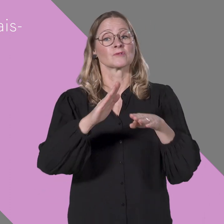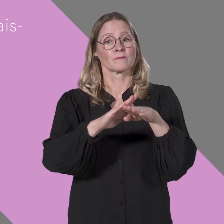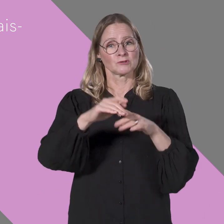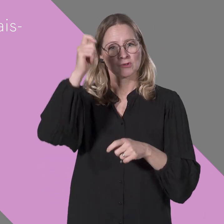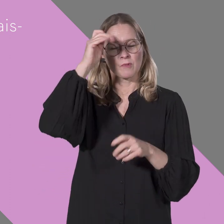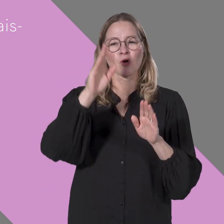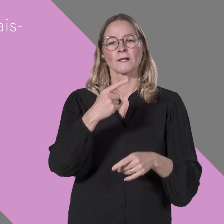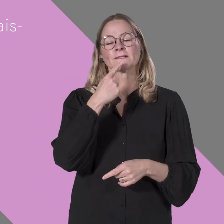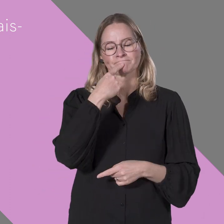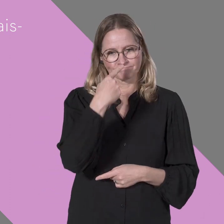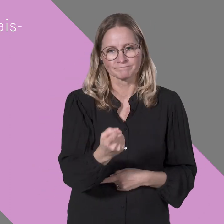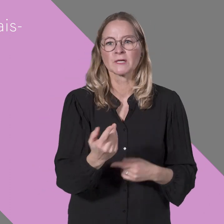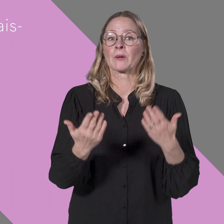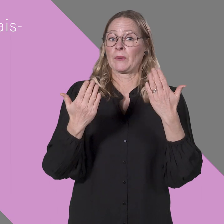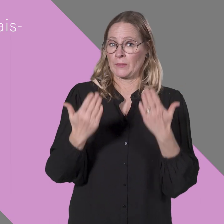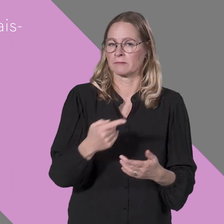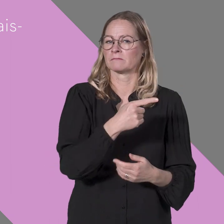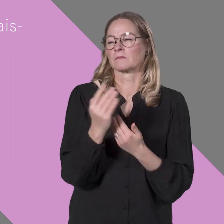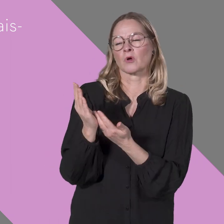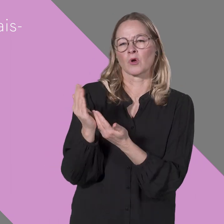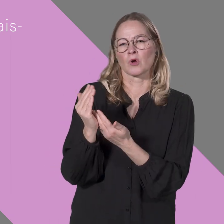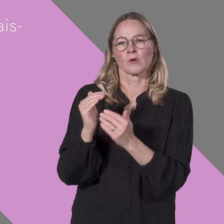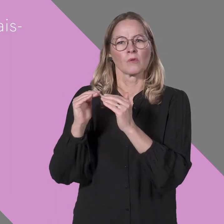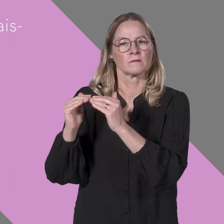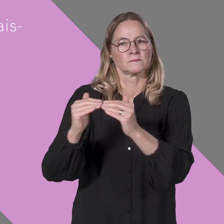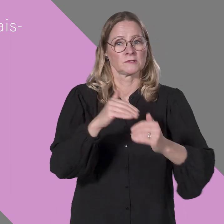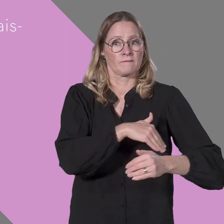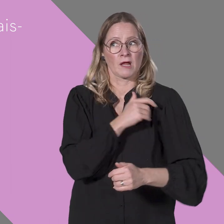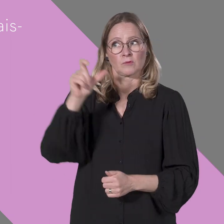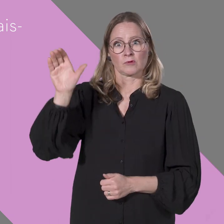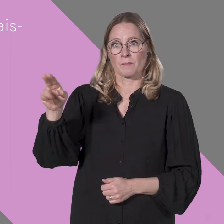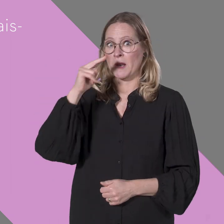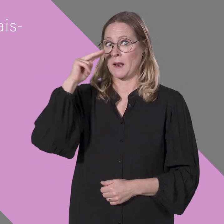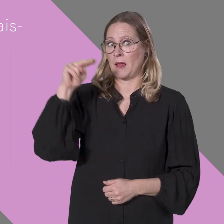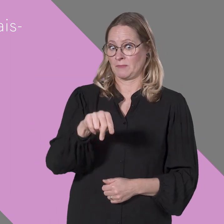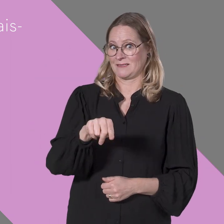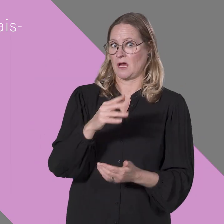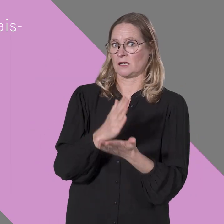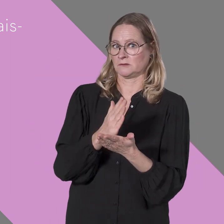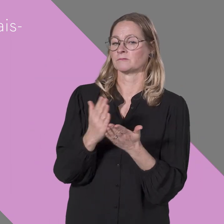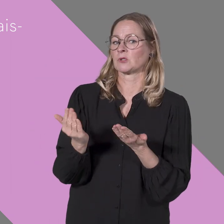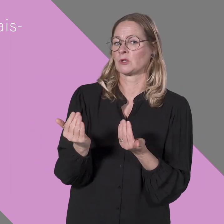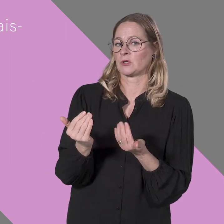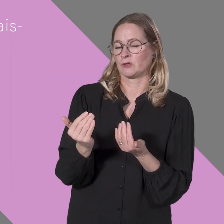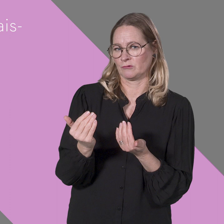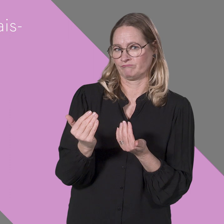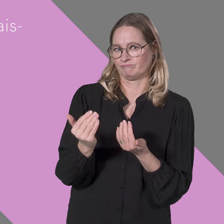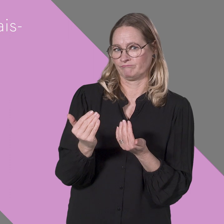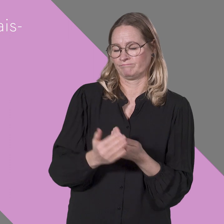Jyväskylän kaupunki on ilmoittanut odottavansa - yhdenvertaisuusvaltuutetun näkemystä asiasta.